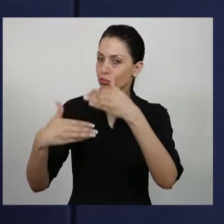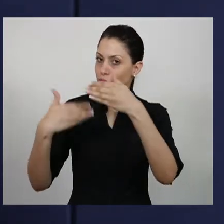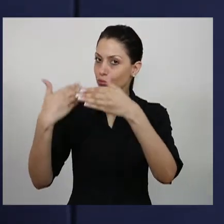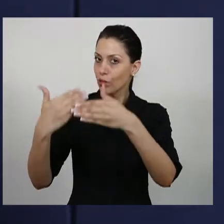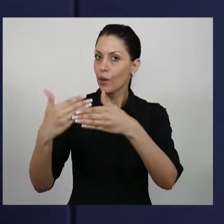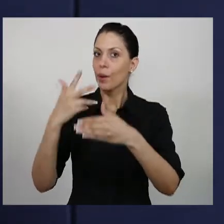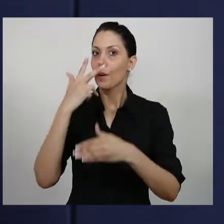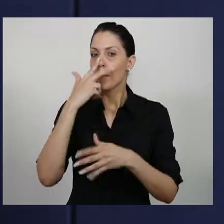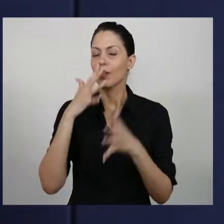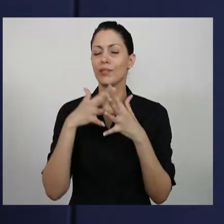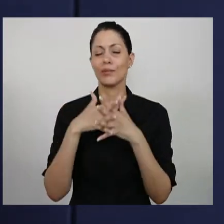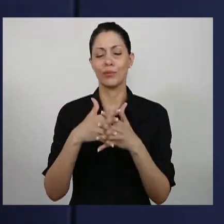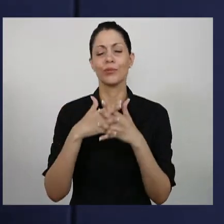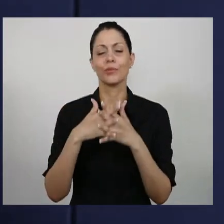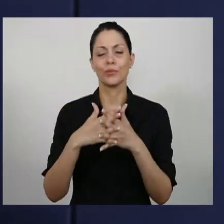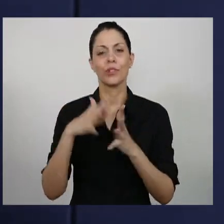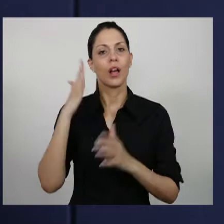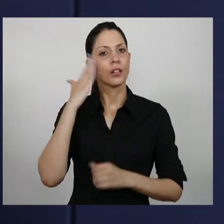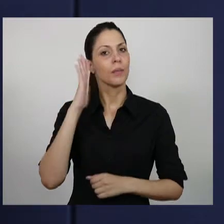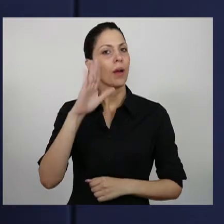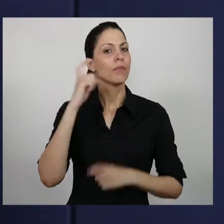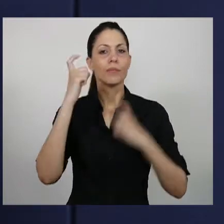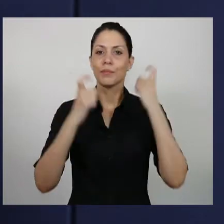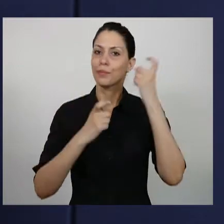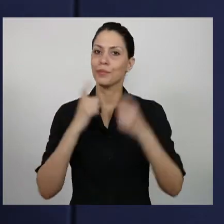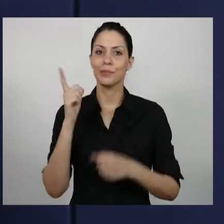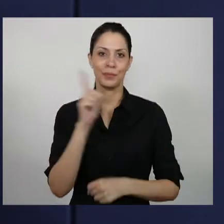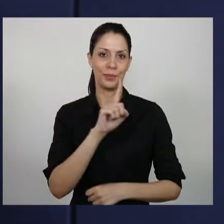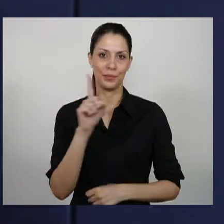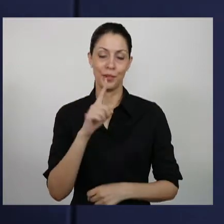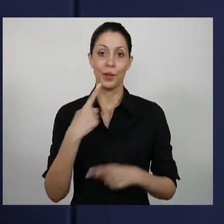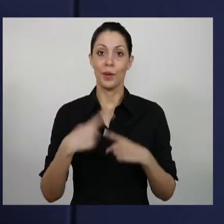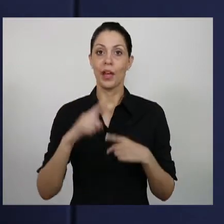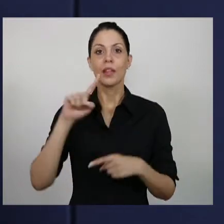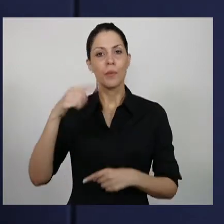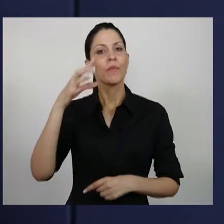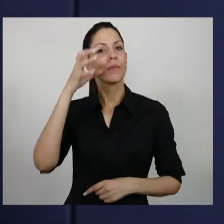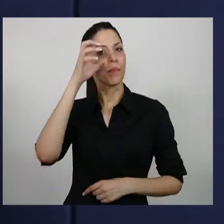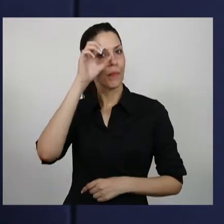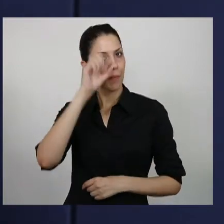evolução do instrumento parece um pouco confusa, mas não se preocupem porque, quando